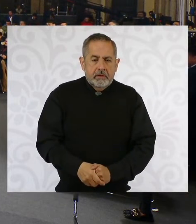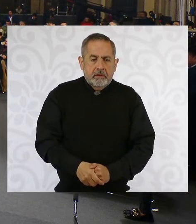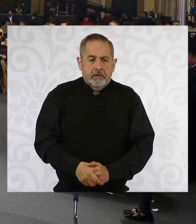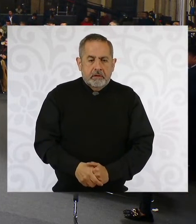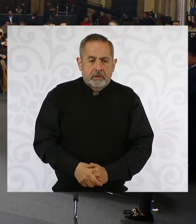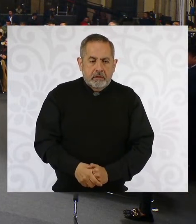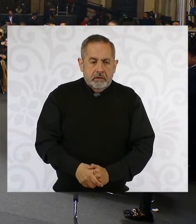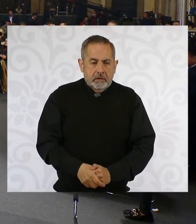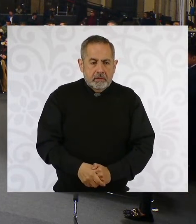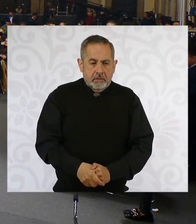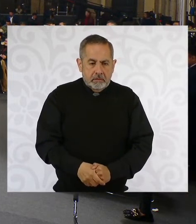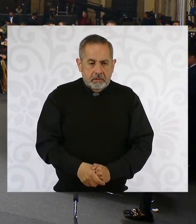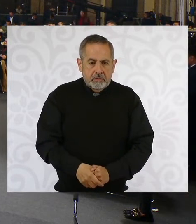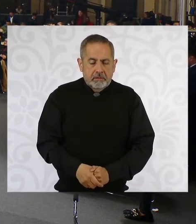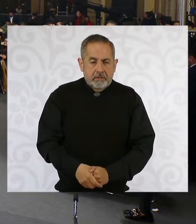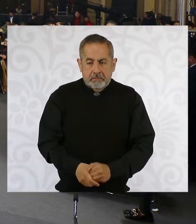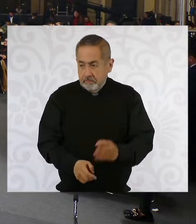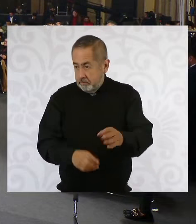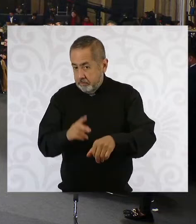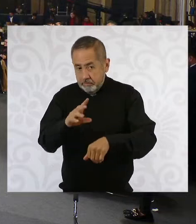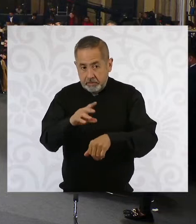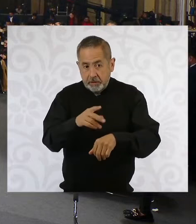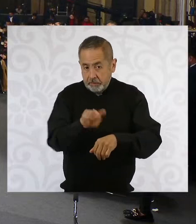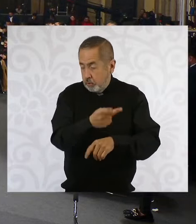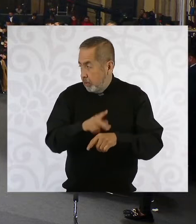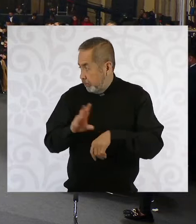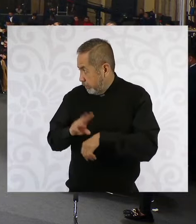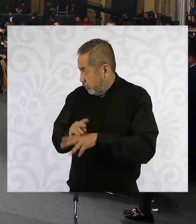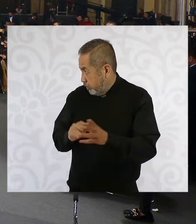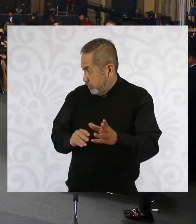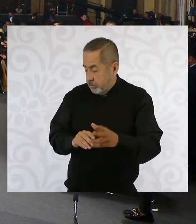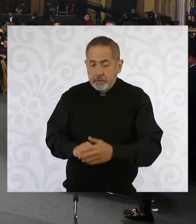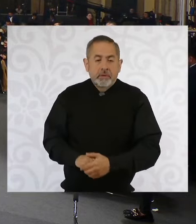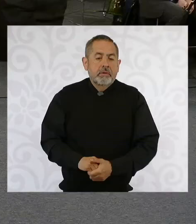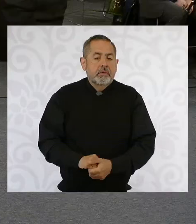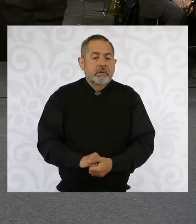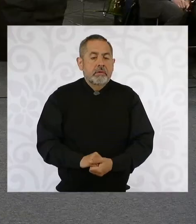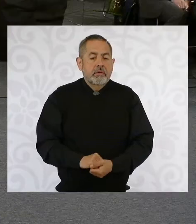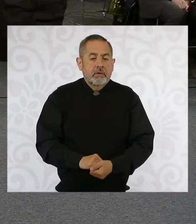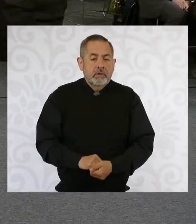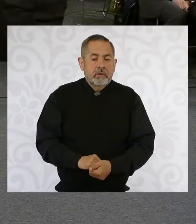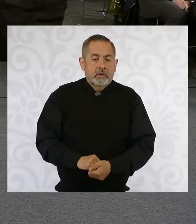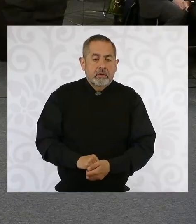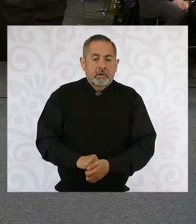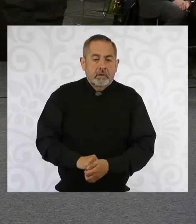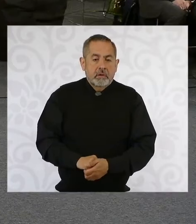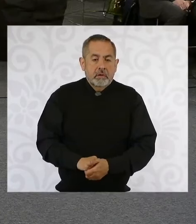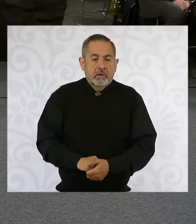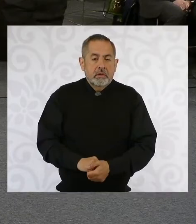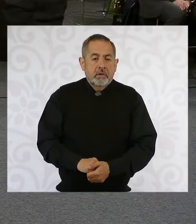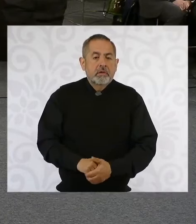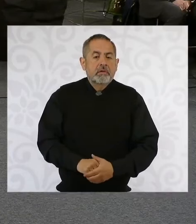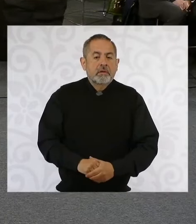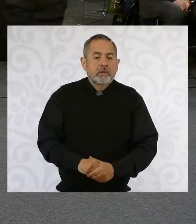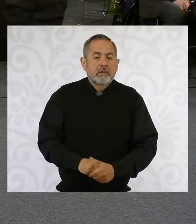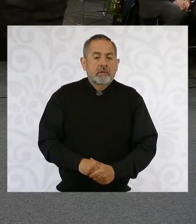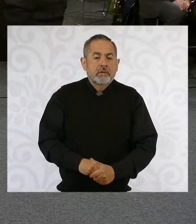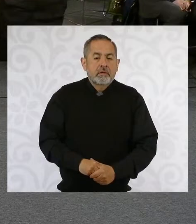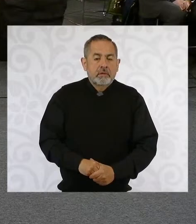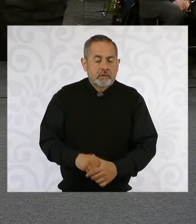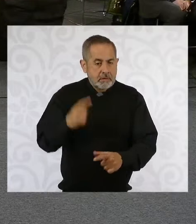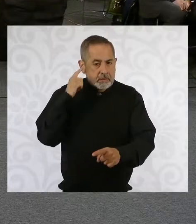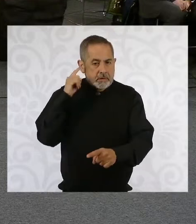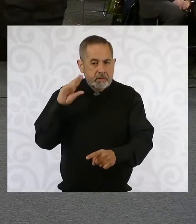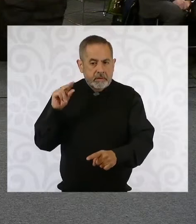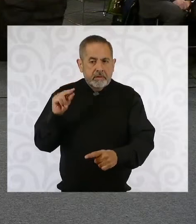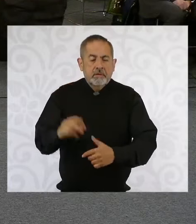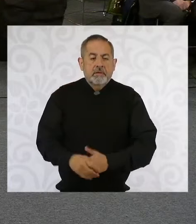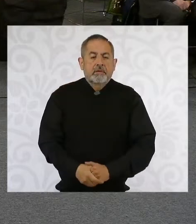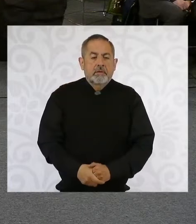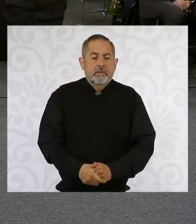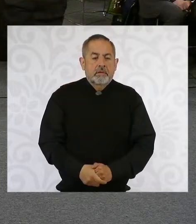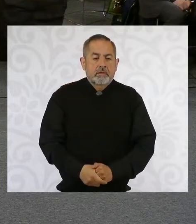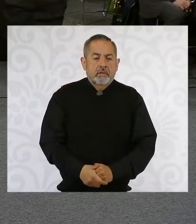seguimos este proyecto Cómo va a contribuir a la reducción de la huella de carbono Es una